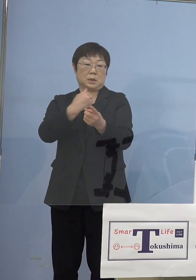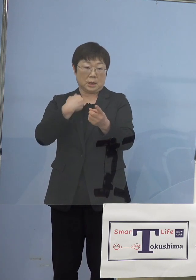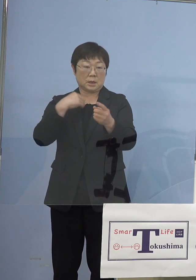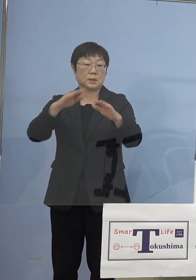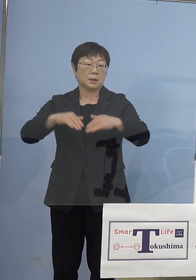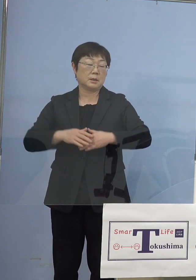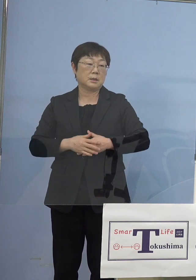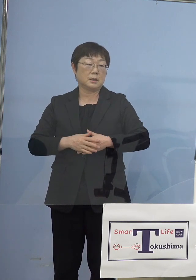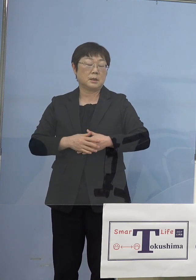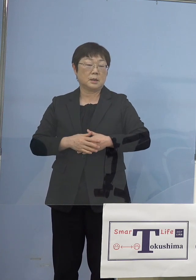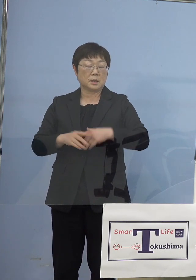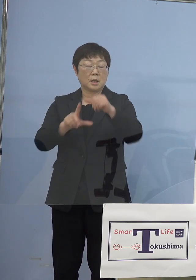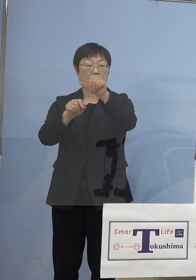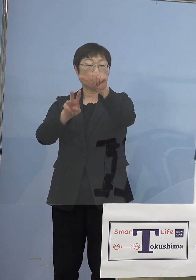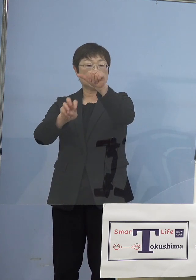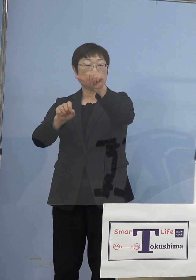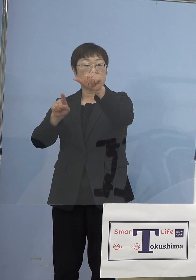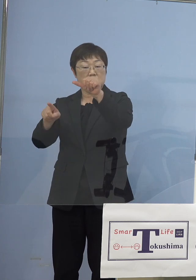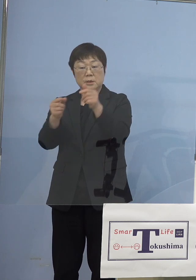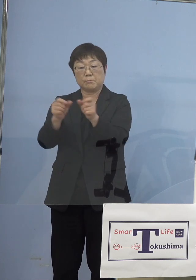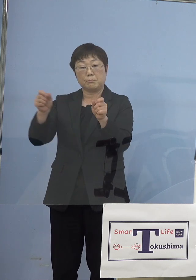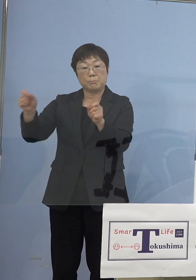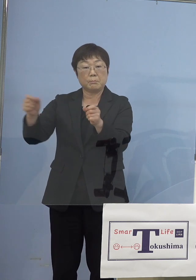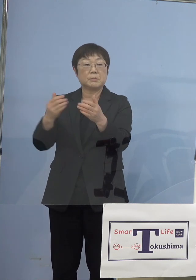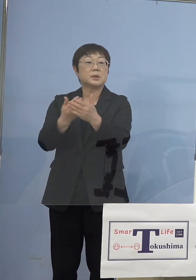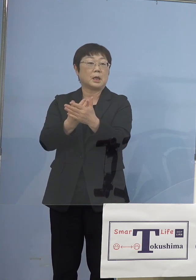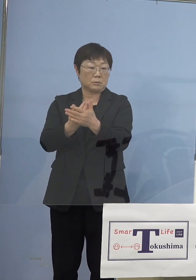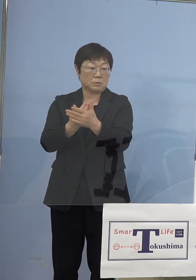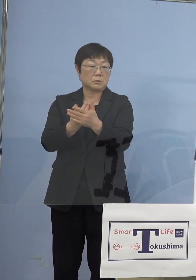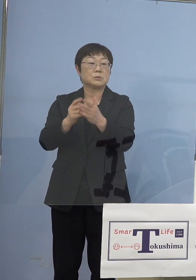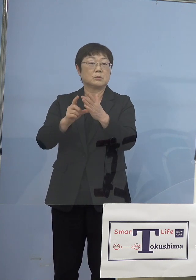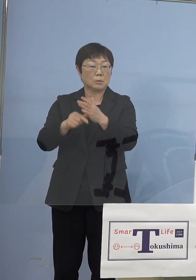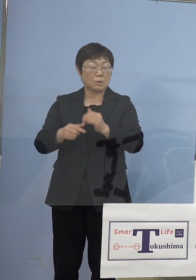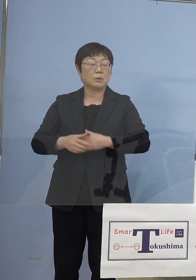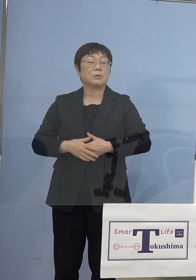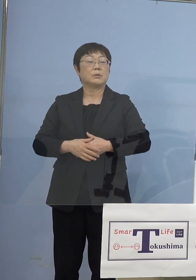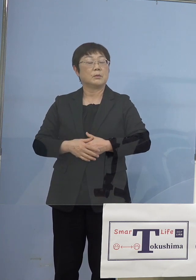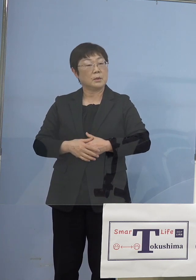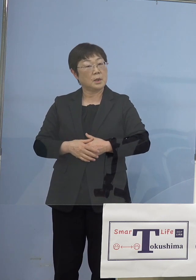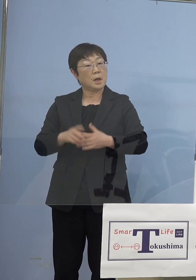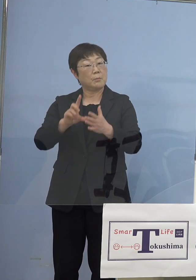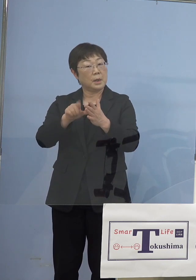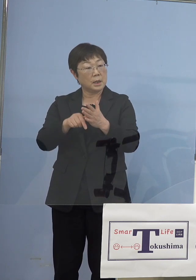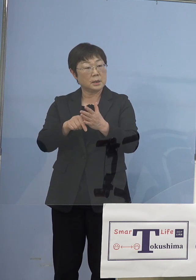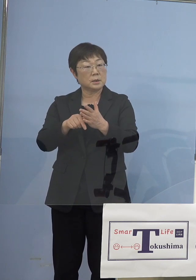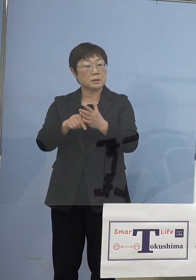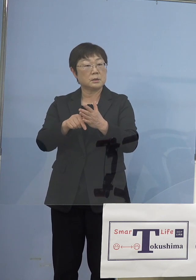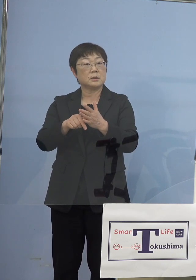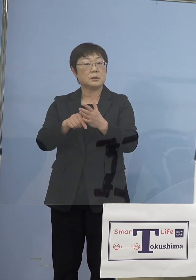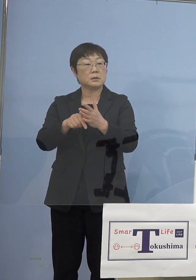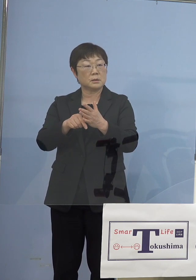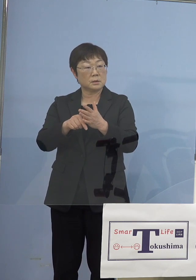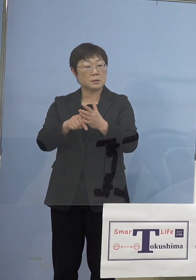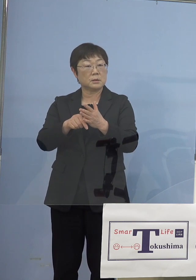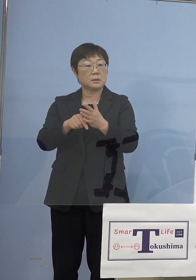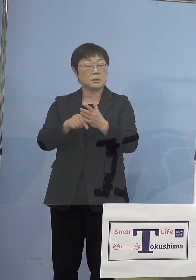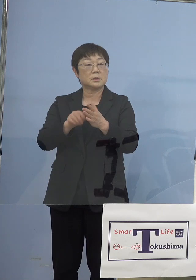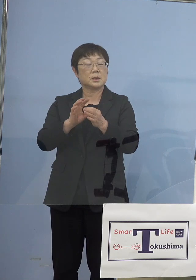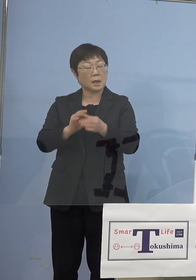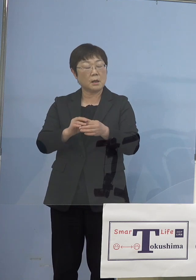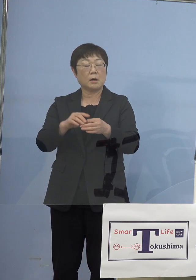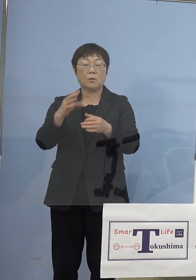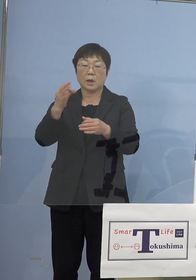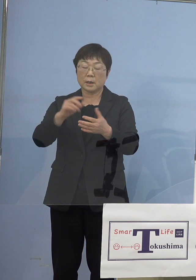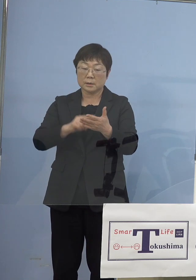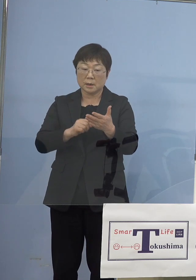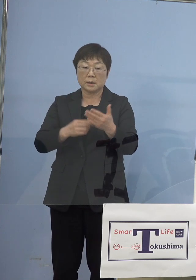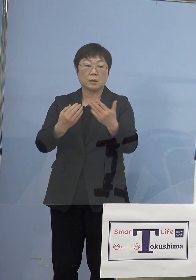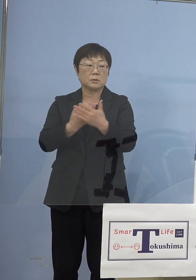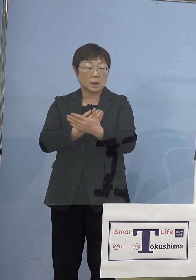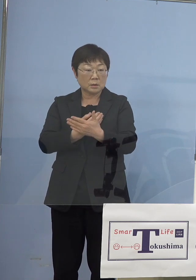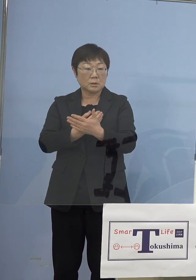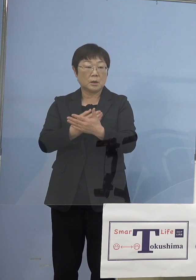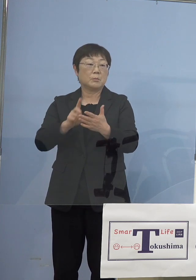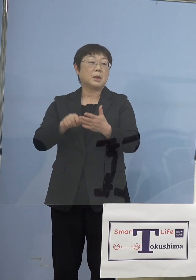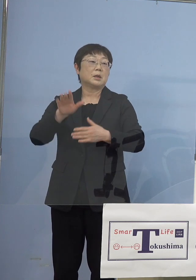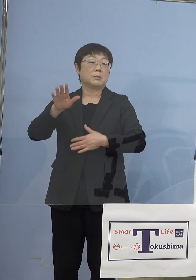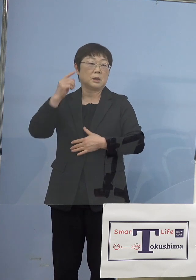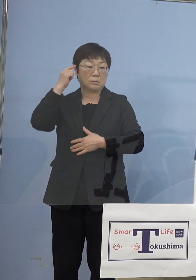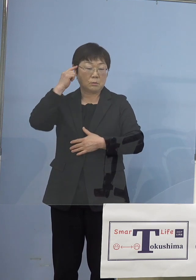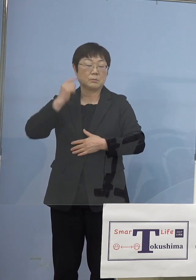31日まで延びるということにになりますと 場合によって足りなくなるという 可能性も無きにしもあらずということ